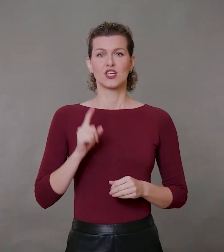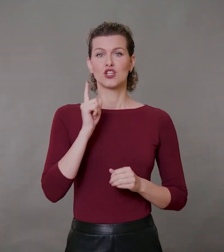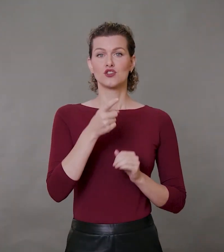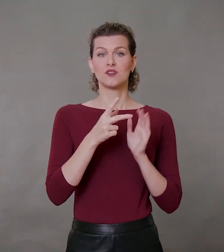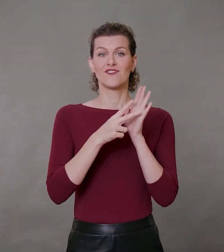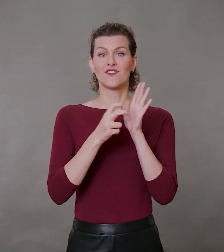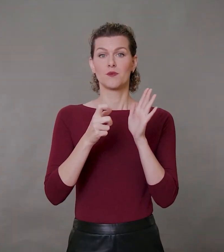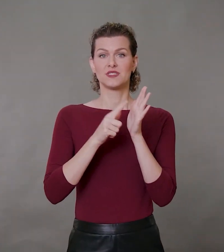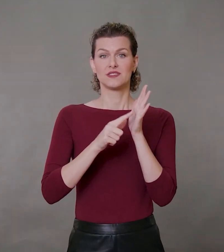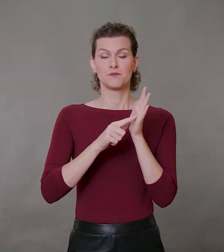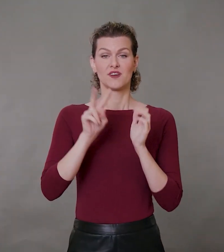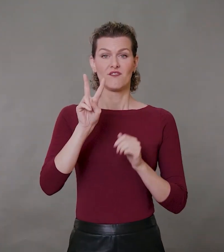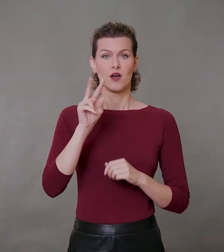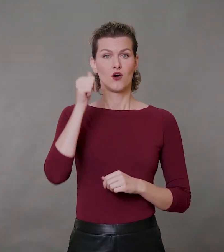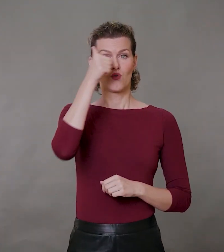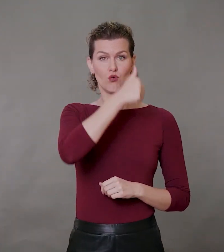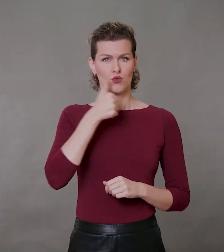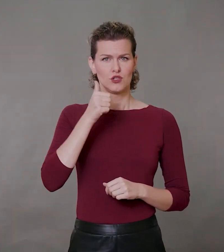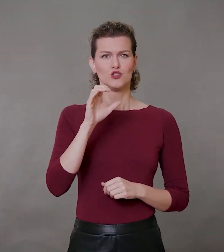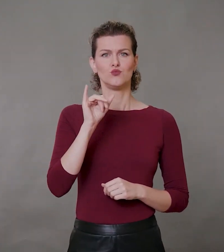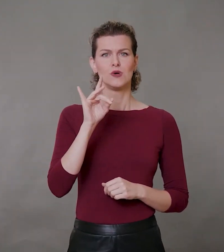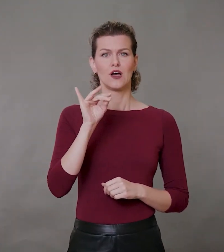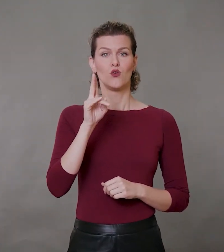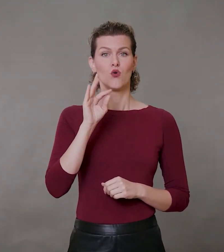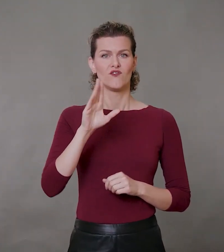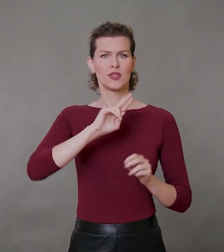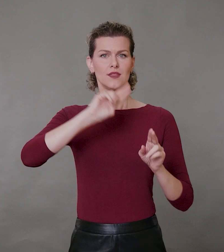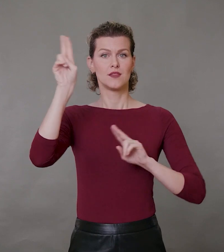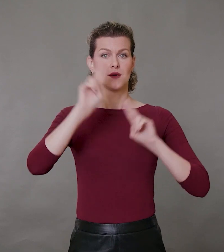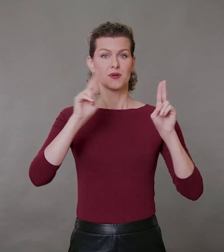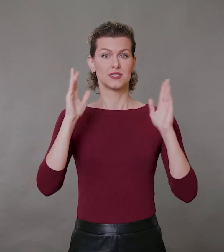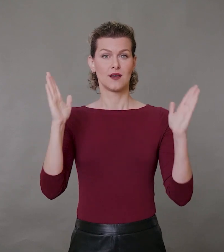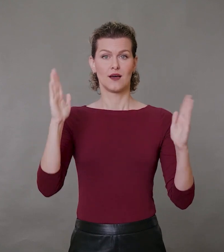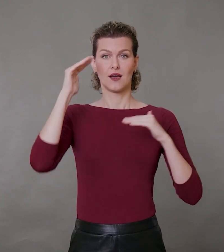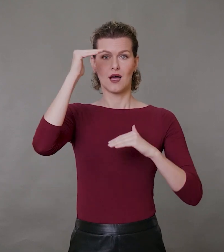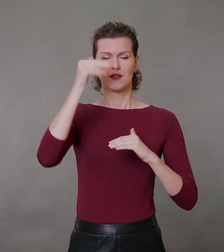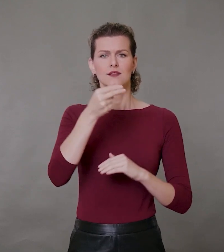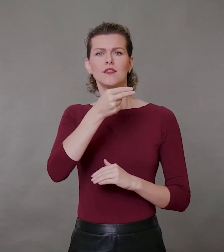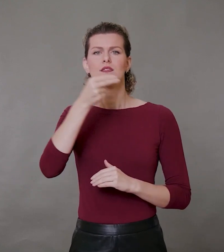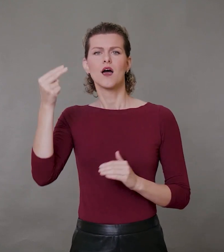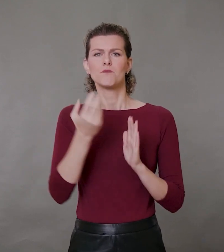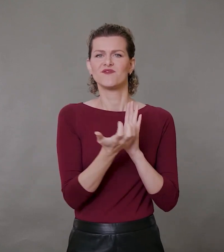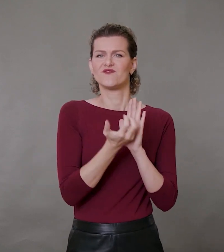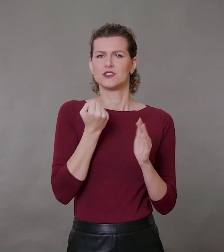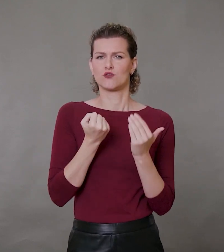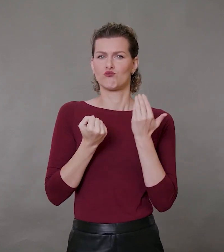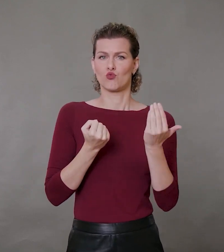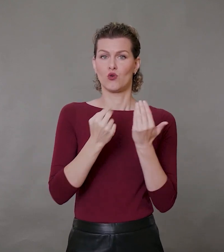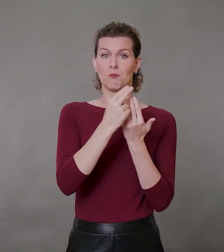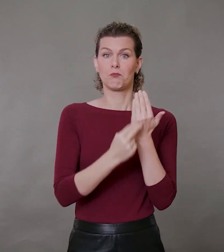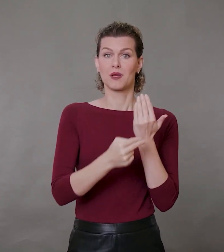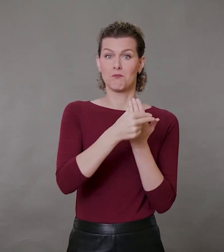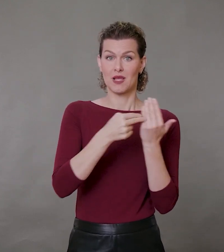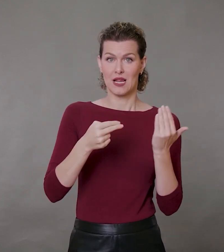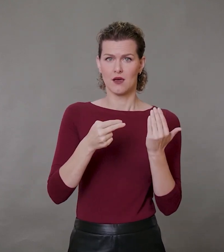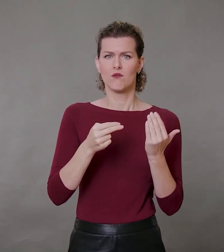В 1872 году Суриков написал работу на библейский сюжет